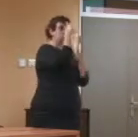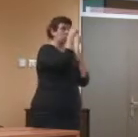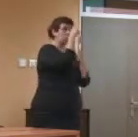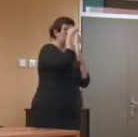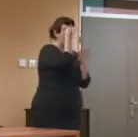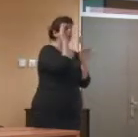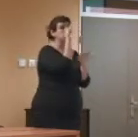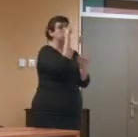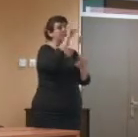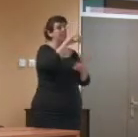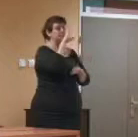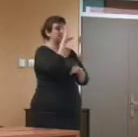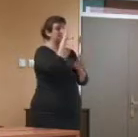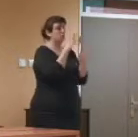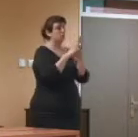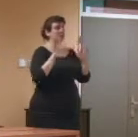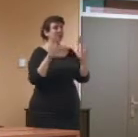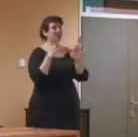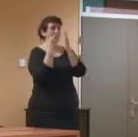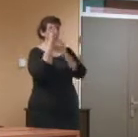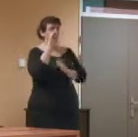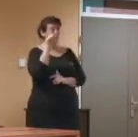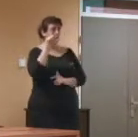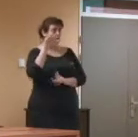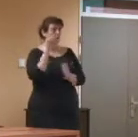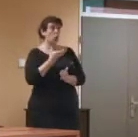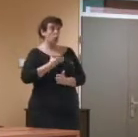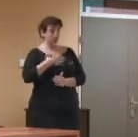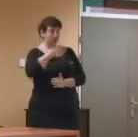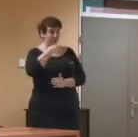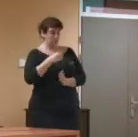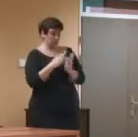que era concejal del Ayuntamiento de Valencia y amigo de Eduardo Zaplana,